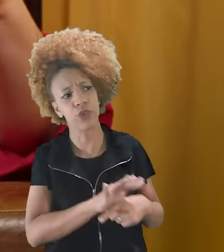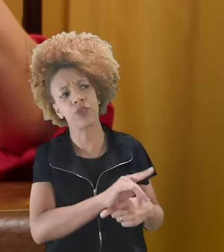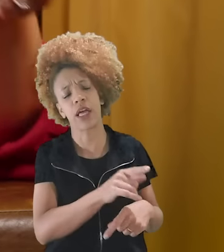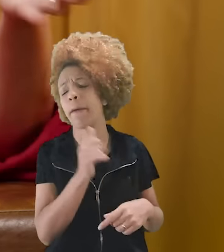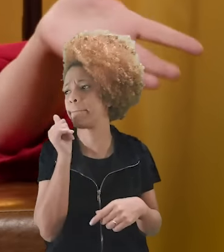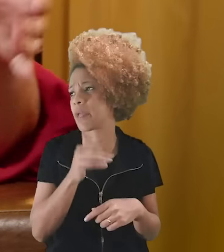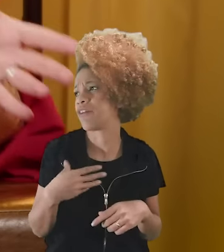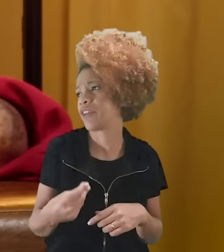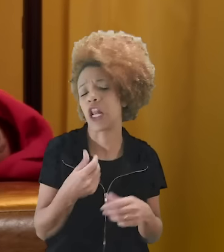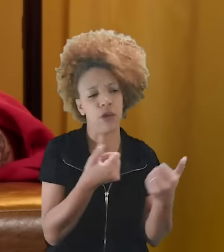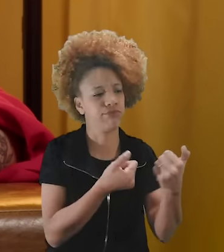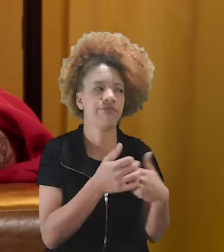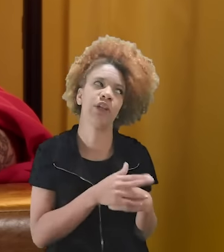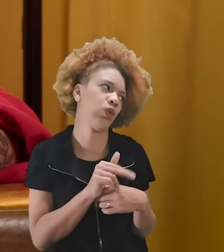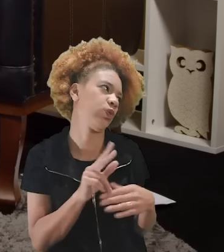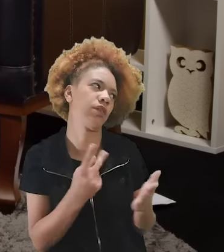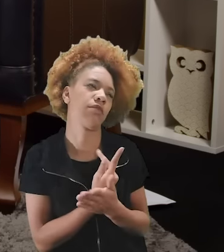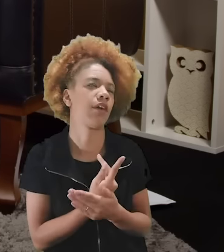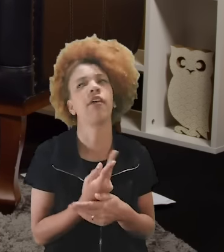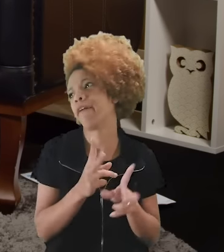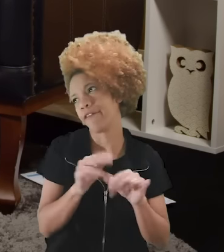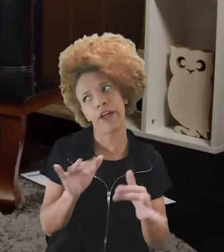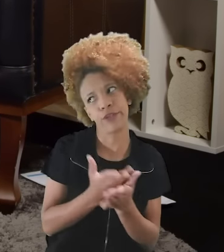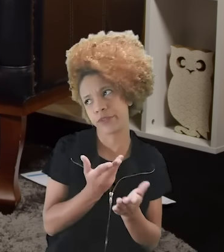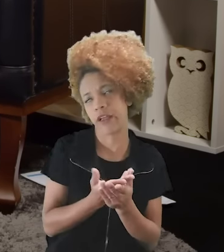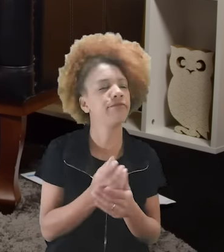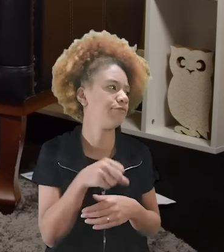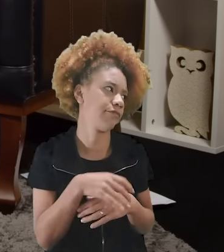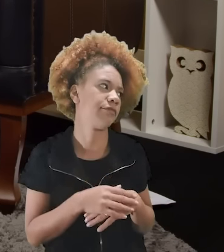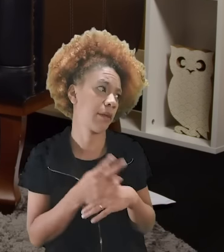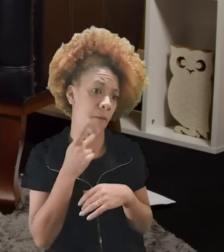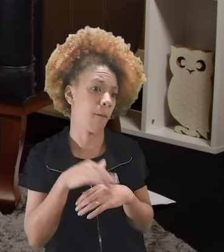ajudar minha filha a fazer isso jogar isso aqui ah não é errado era mais tipo exato meu pai tirou meu